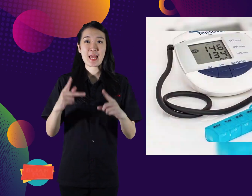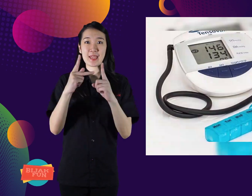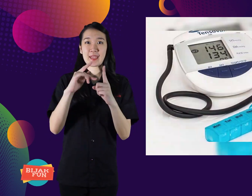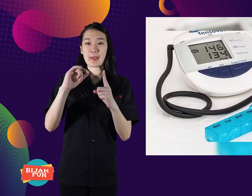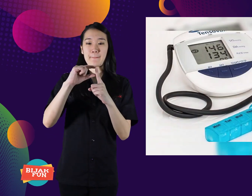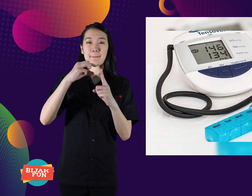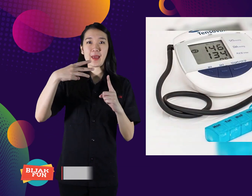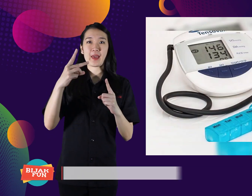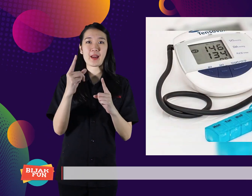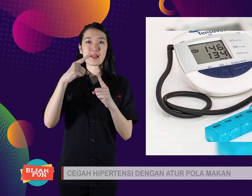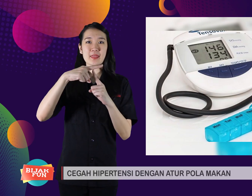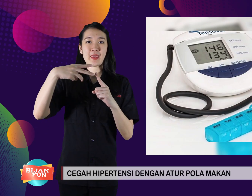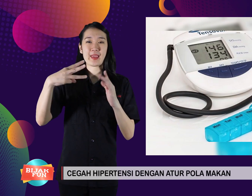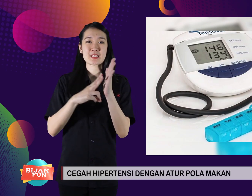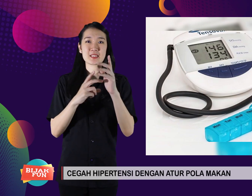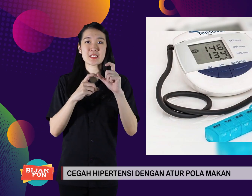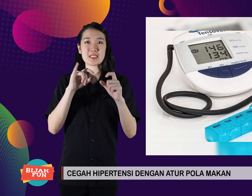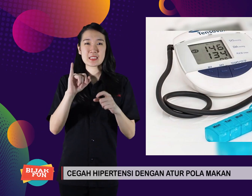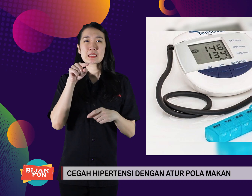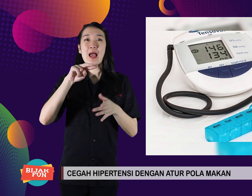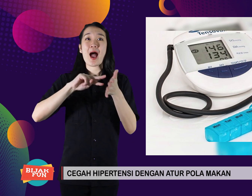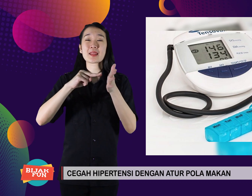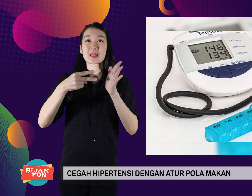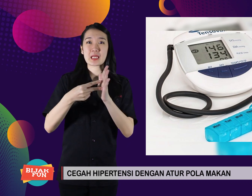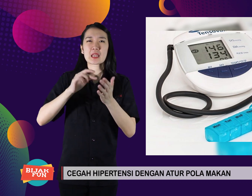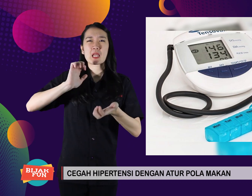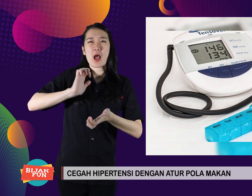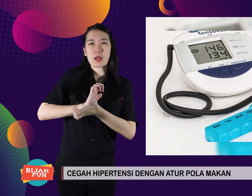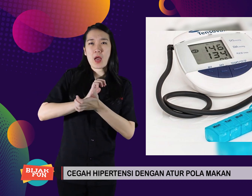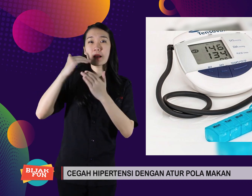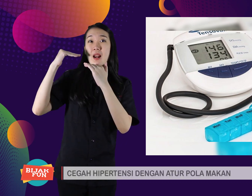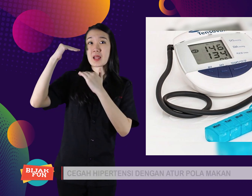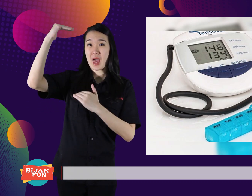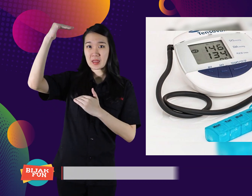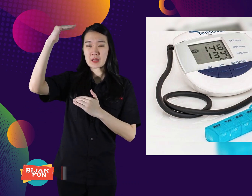Hipertensi, sama artinya dengan tekanan darah tinggi.